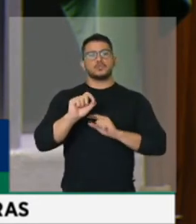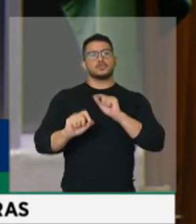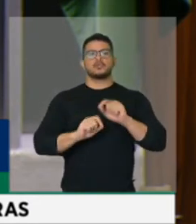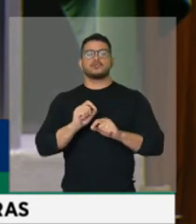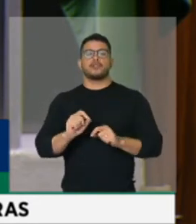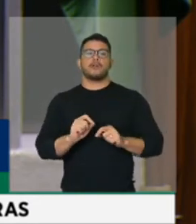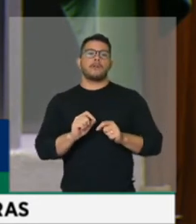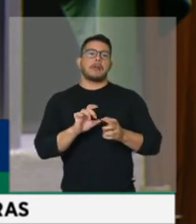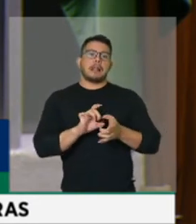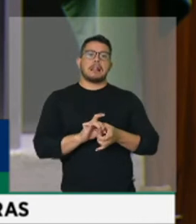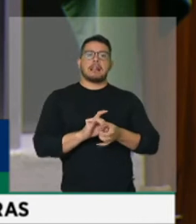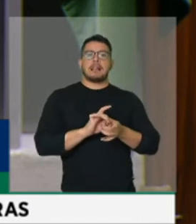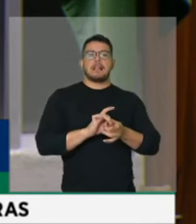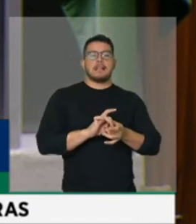LAVA JATO. MAS TODOS SABEM... QUE... A REALIDADE DAS